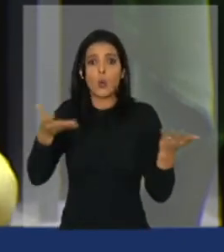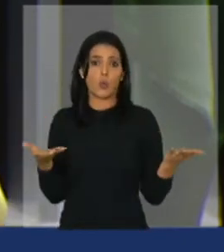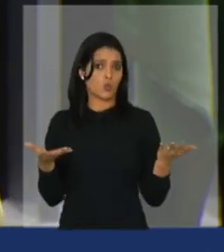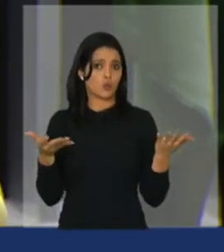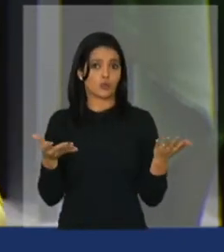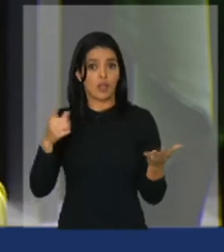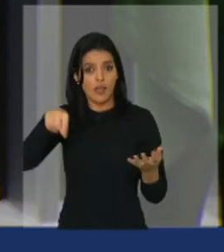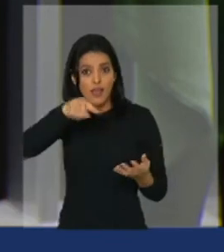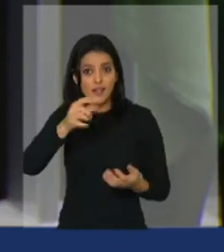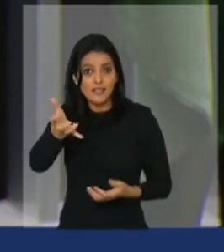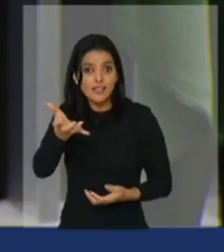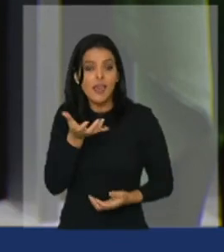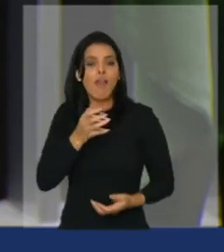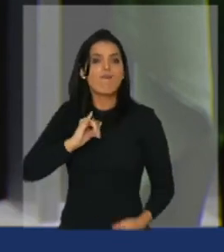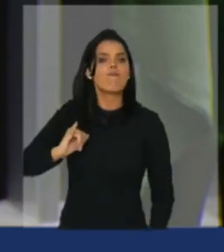QUE ELES ESTÃO, É UTILIZANDO DINHEIRO PÚBLICO, PARA